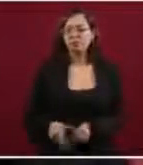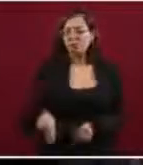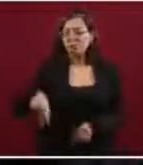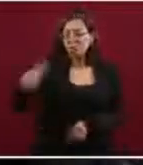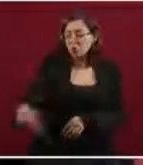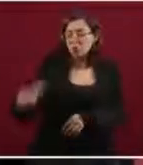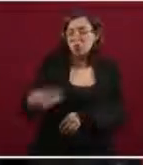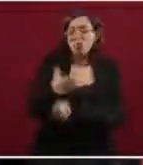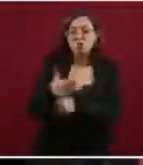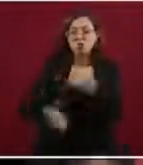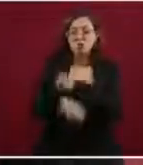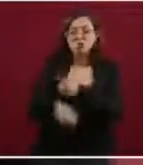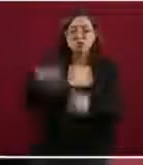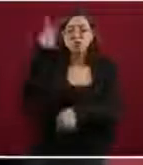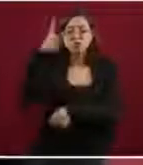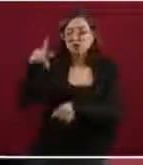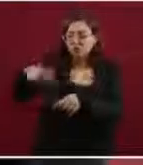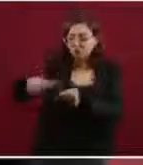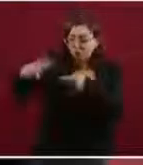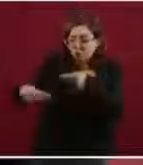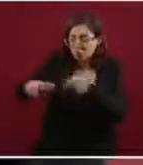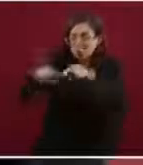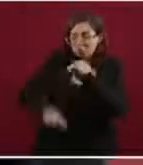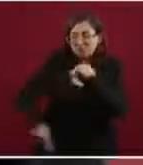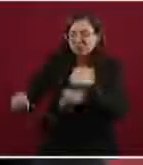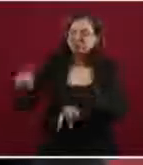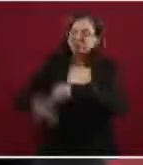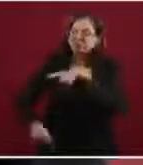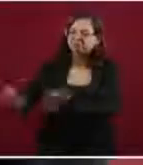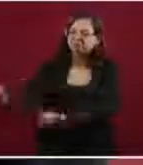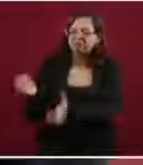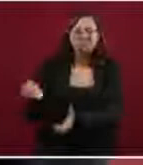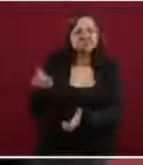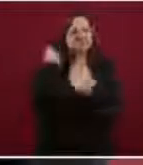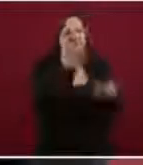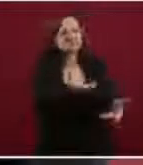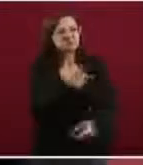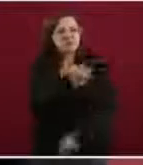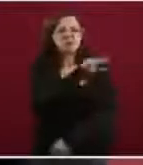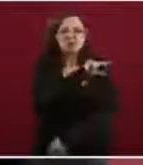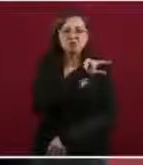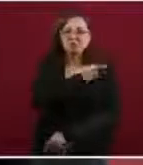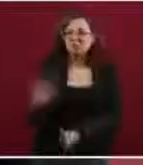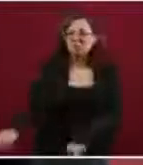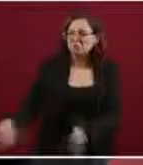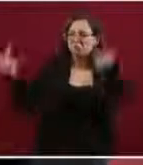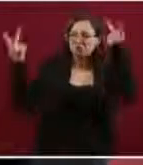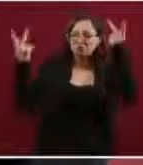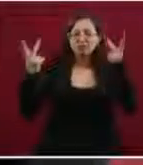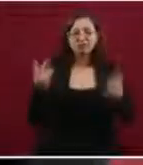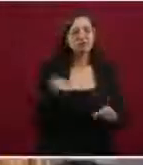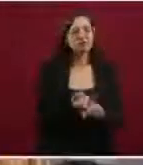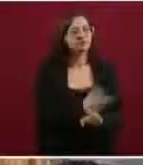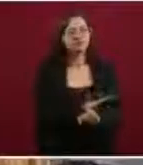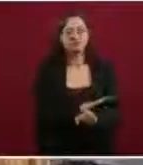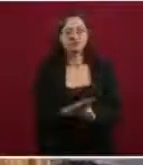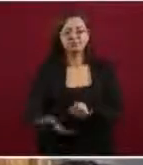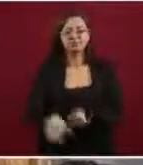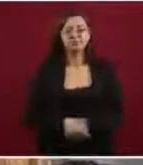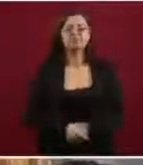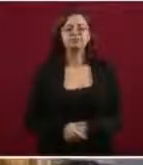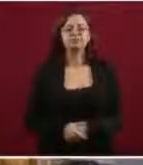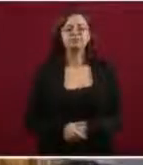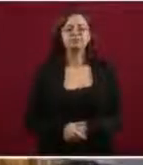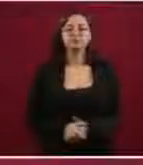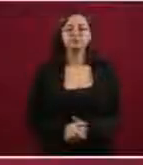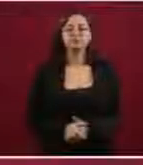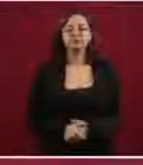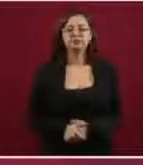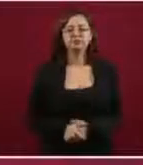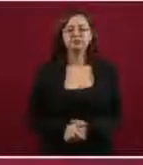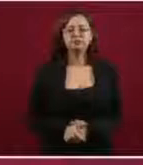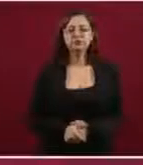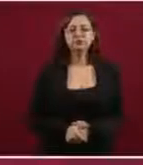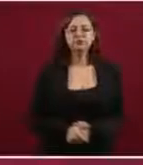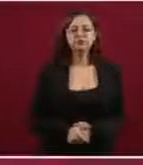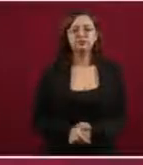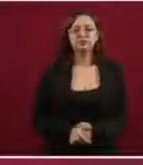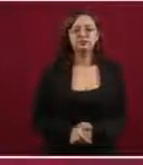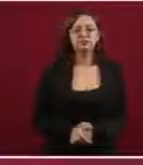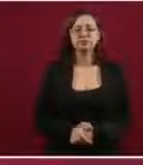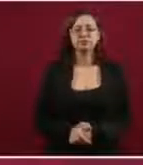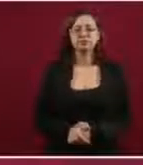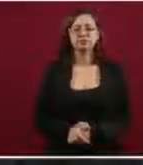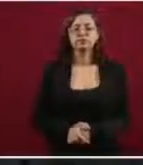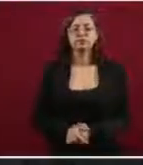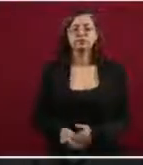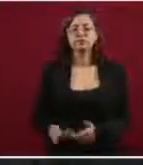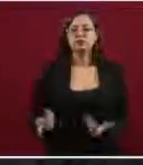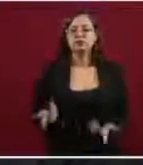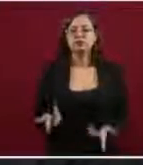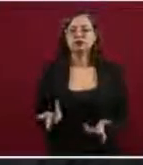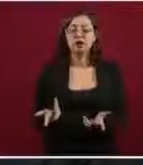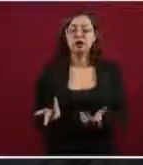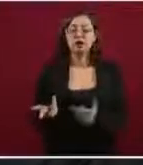de la nación y del pueblo a particulares, que ya no puedan condonar impuestos a los